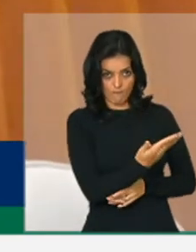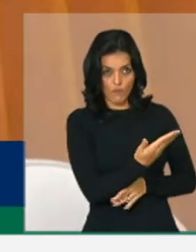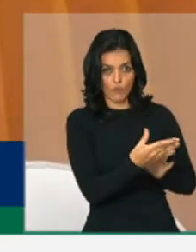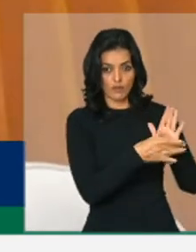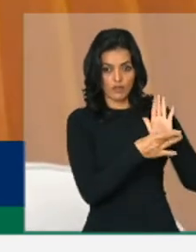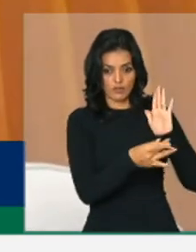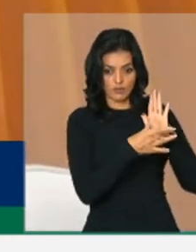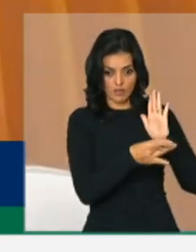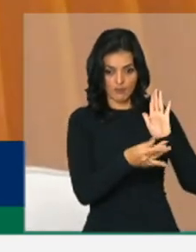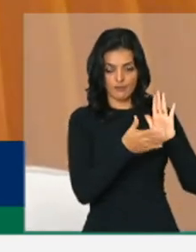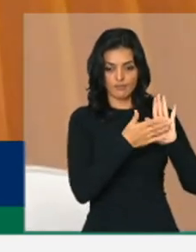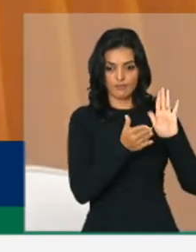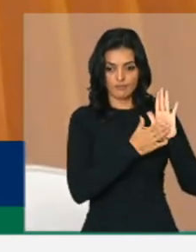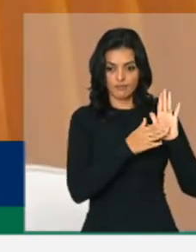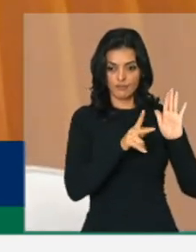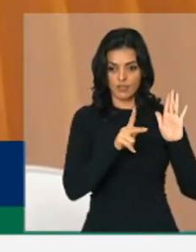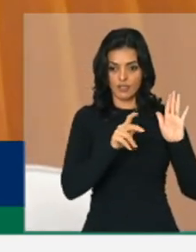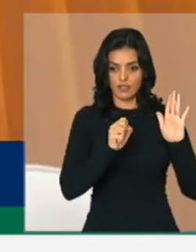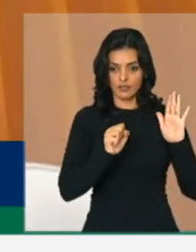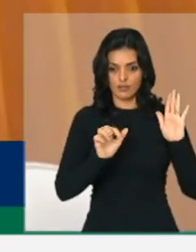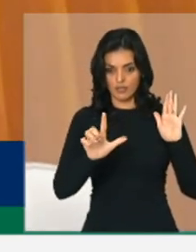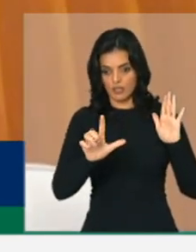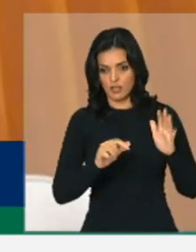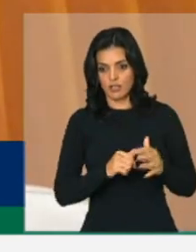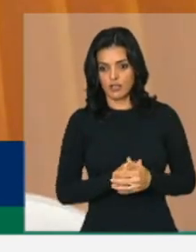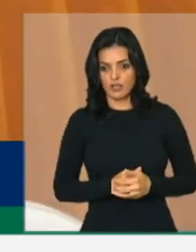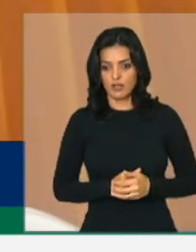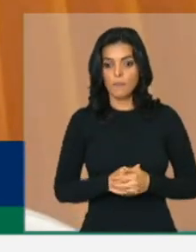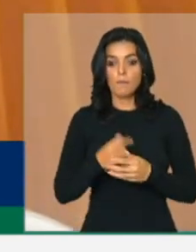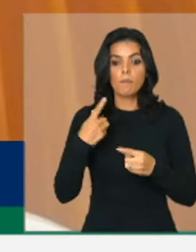AQUI HÁ MAIS UM BENEFÍCIO EXTRA... PARA ESSES DEVEDORES QUE NÃO É UM BENEFÍCIO ADEQUADO NO NOSSO PONTO DE